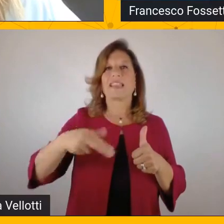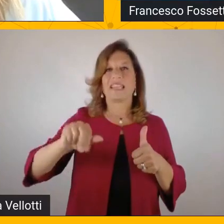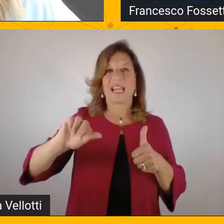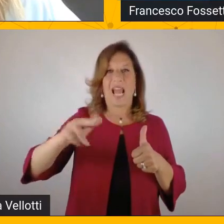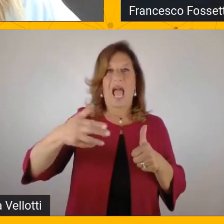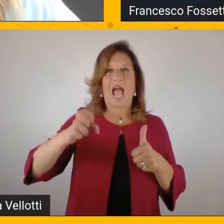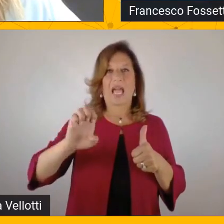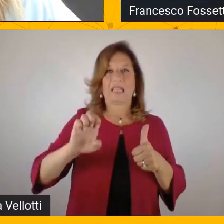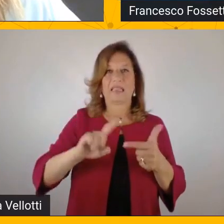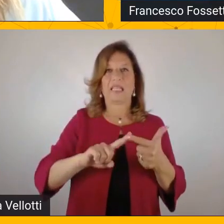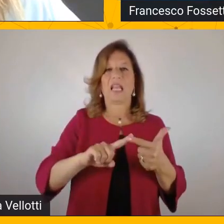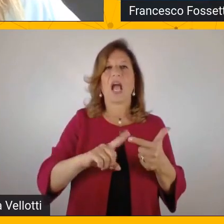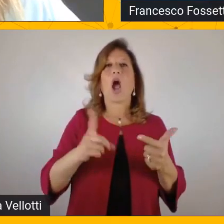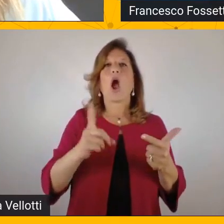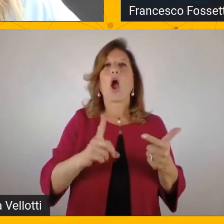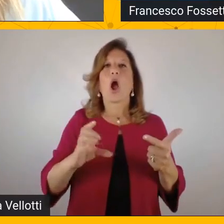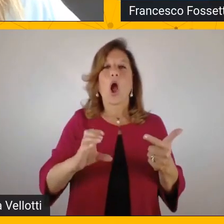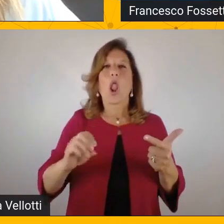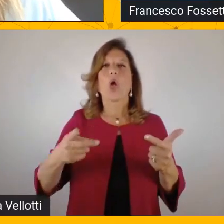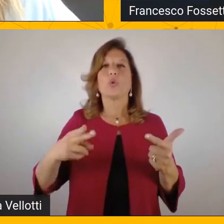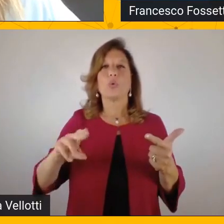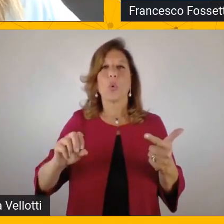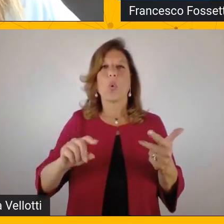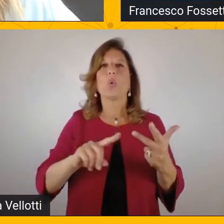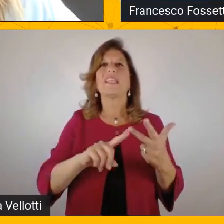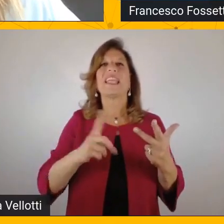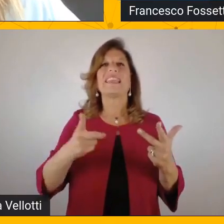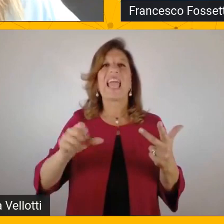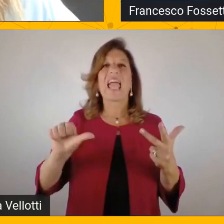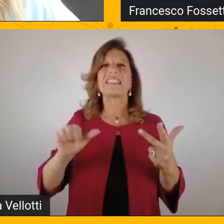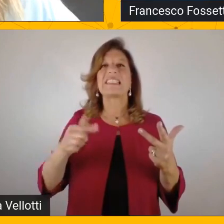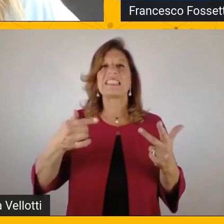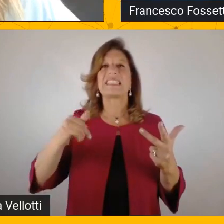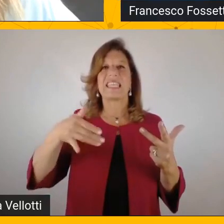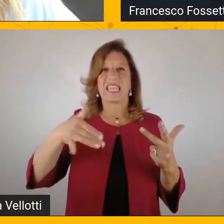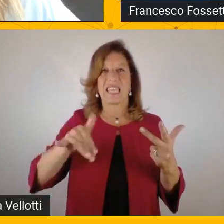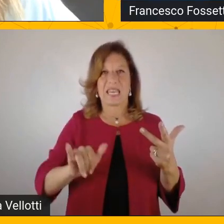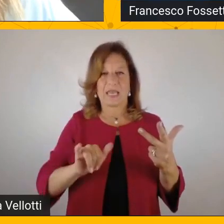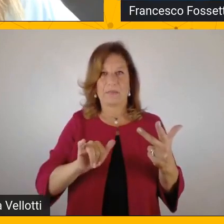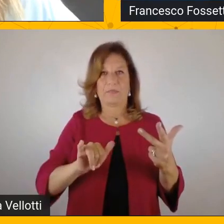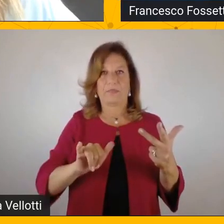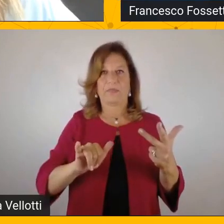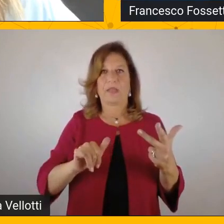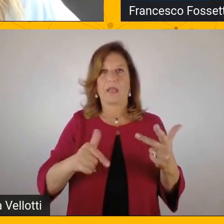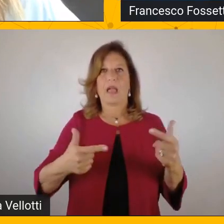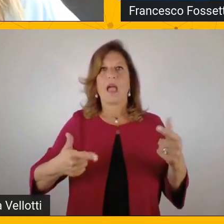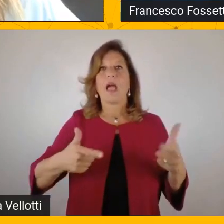Fortnite eh destini eh